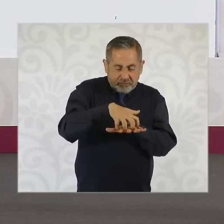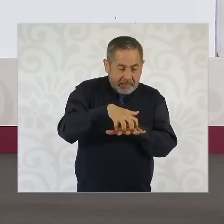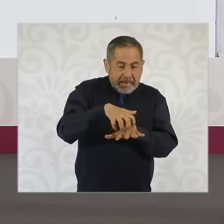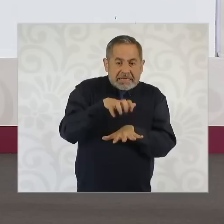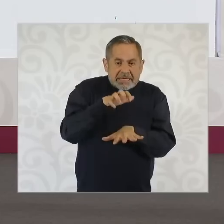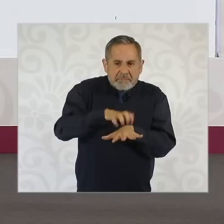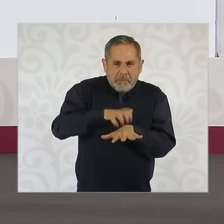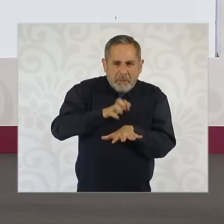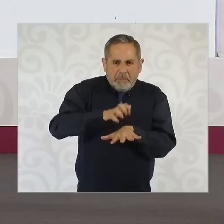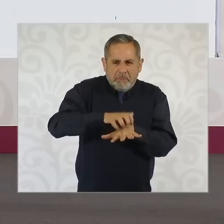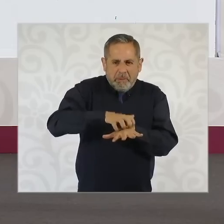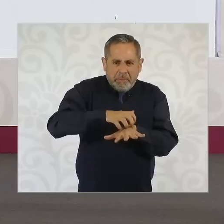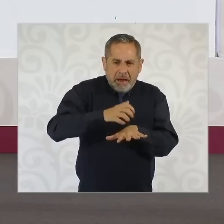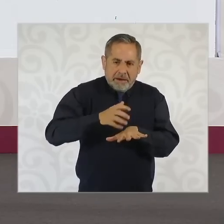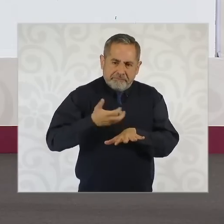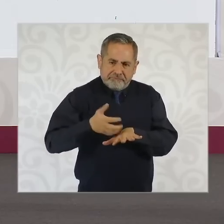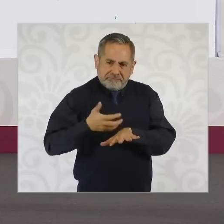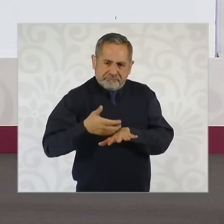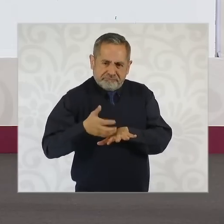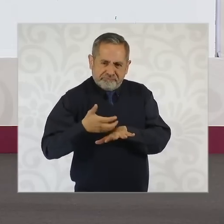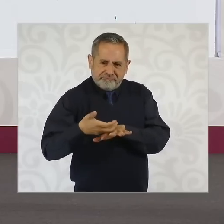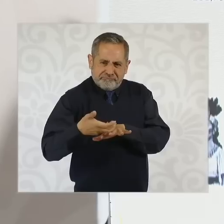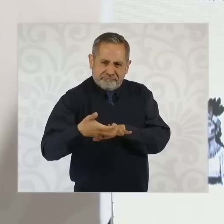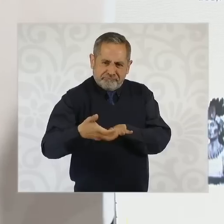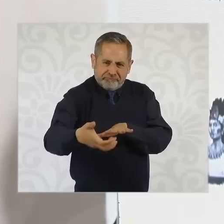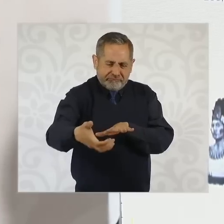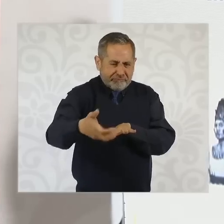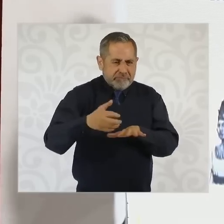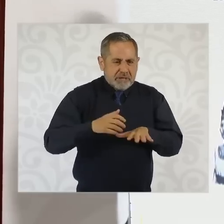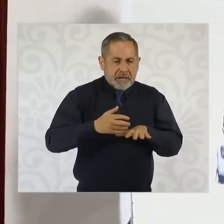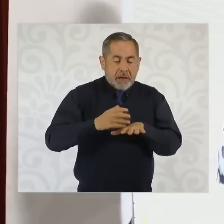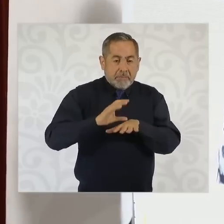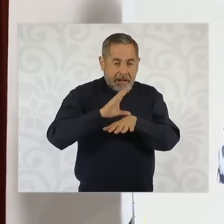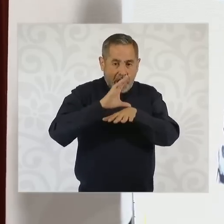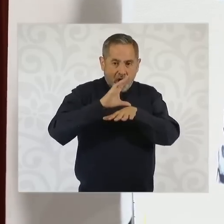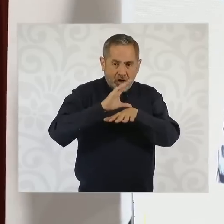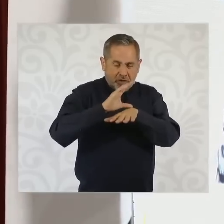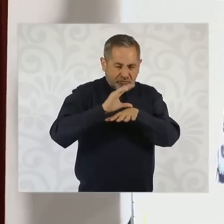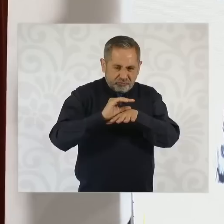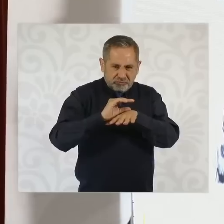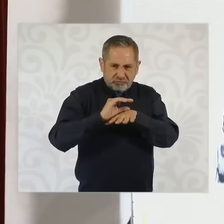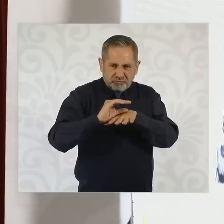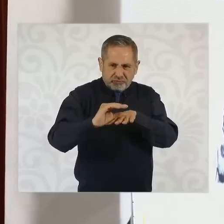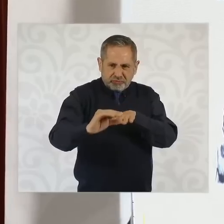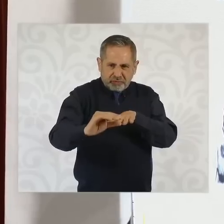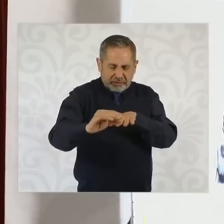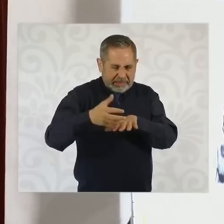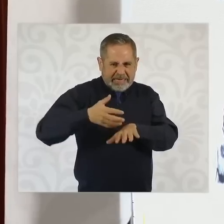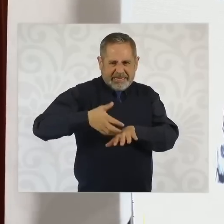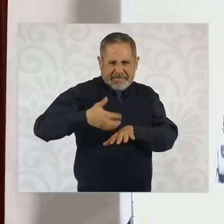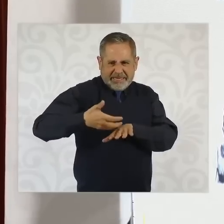extraer este la base la subbase las capas inferiores mezclarlas con la capa Superior